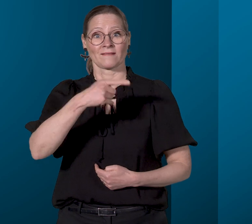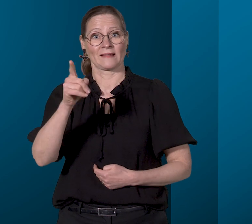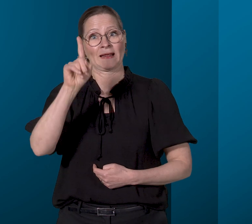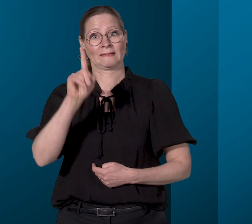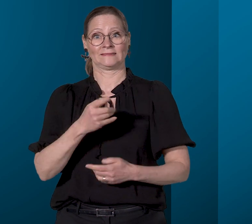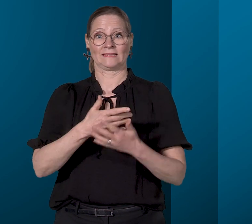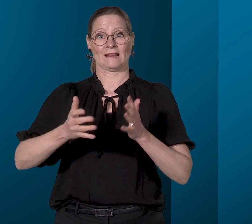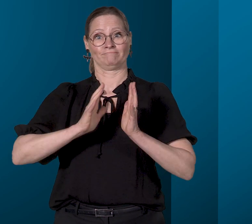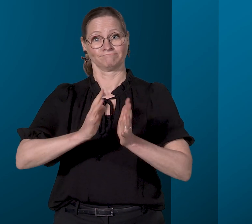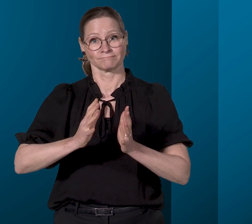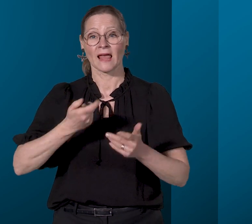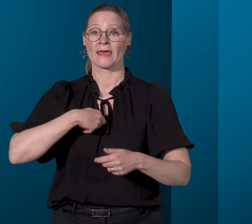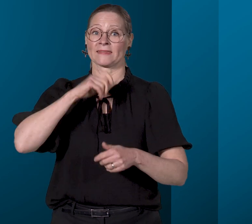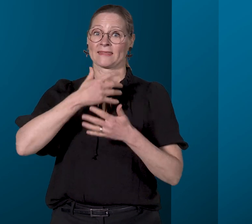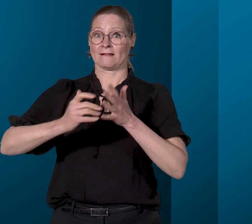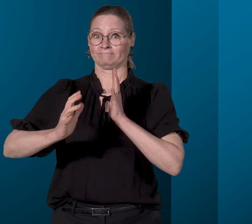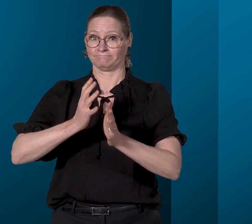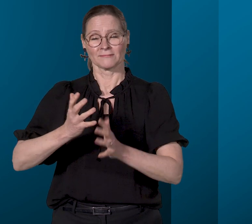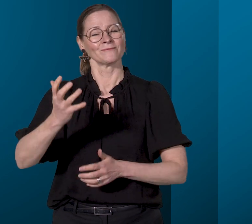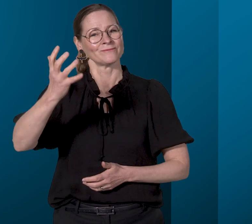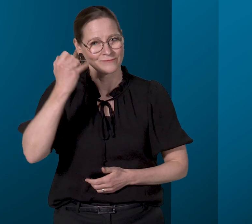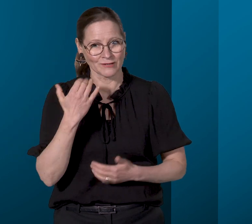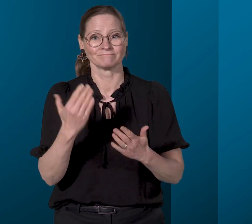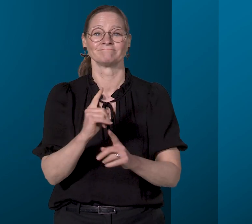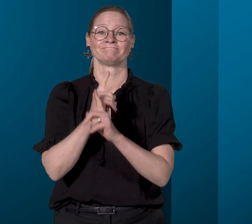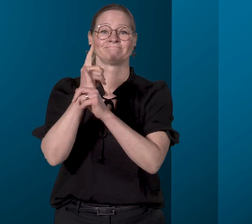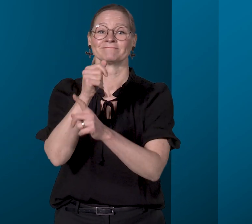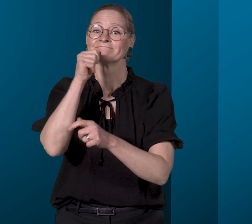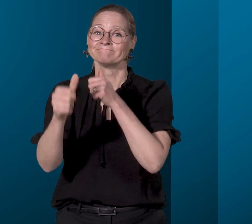ensi- ja äidinkieleltään viittomakieliset voivat ilmoittautua -